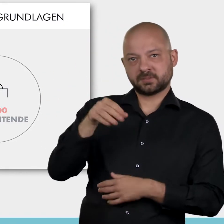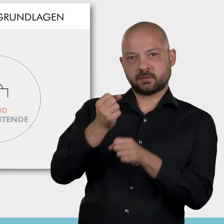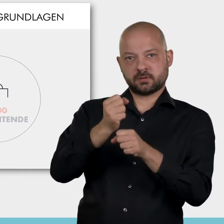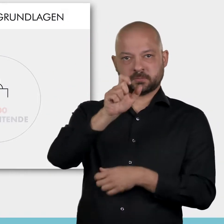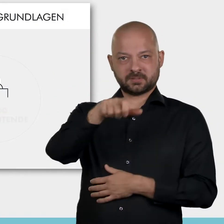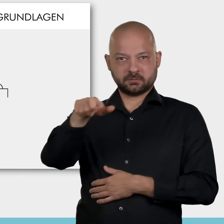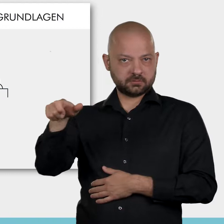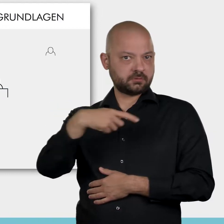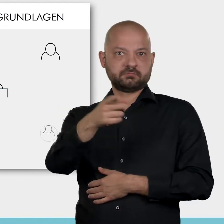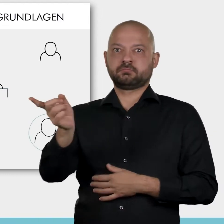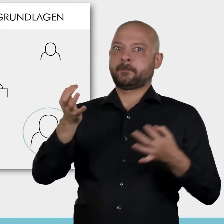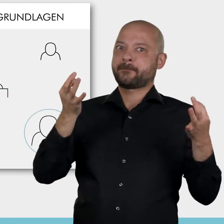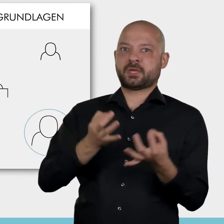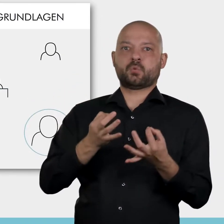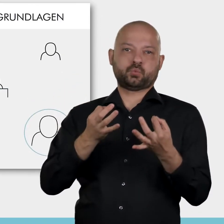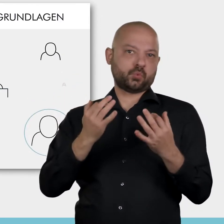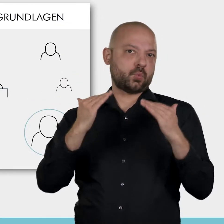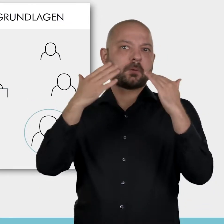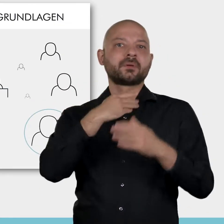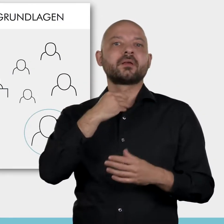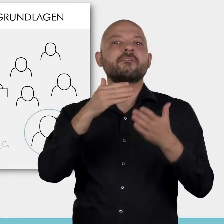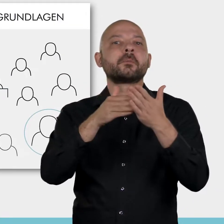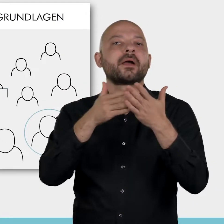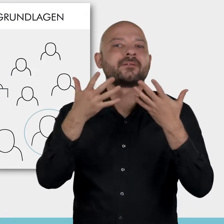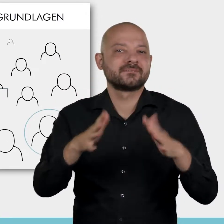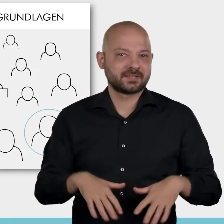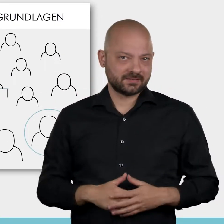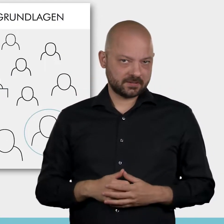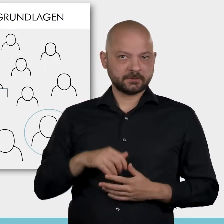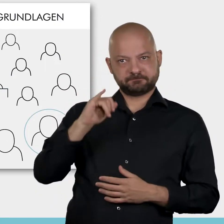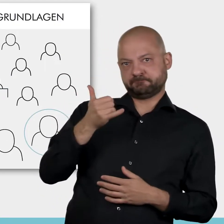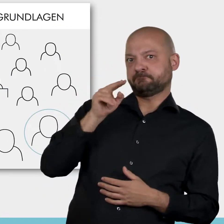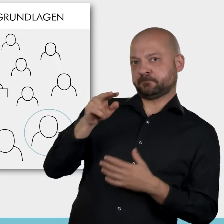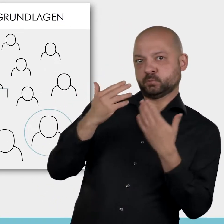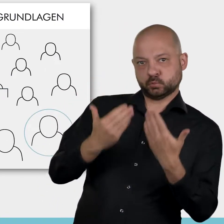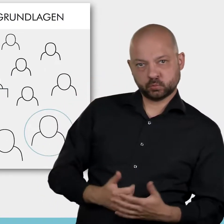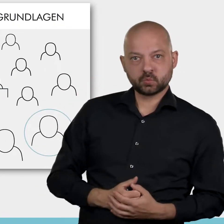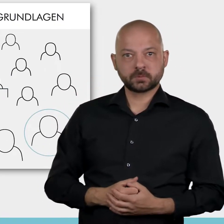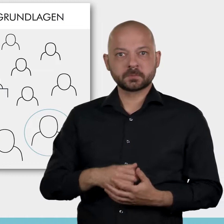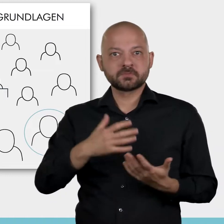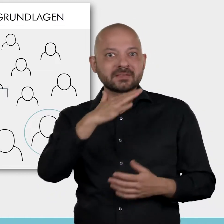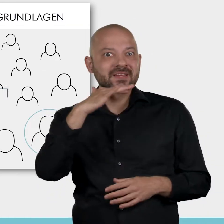von einem hohen Bedarf an Barrierefreiheit auszugehen. Viele Beeinträchtigungen sind für Außenstehende